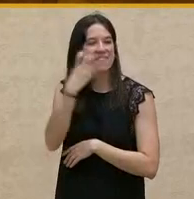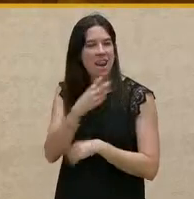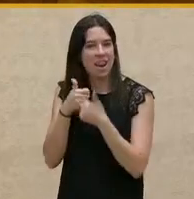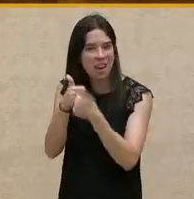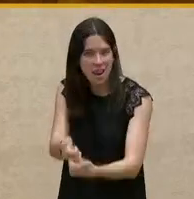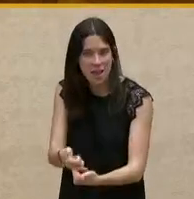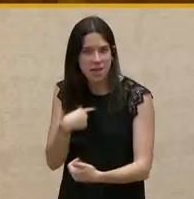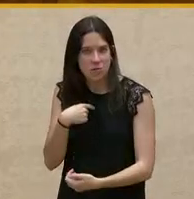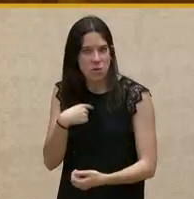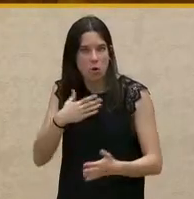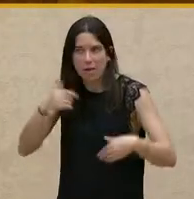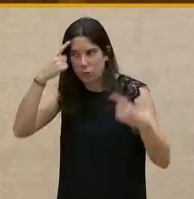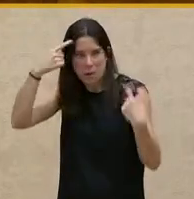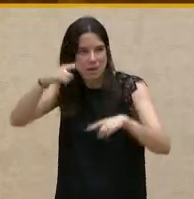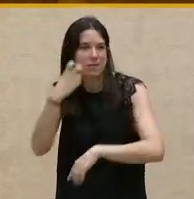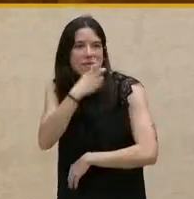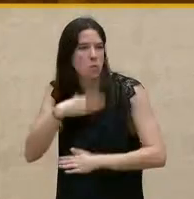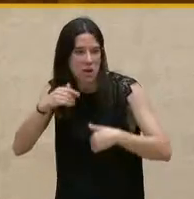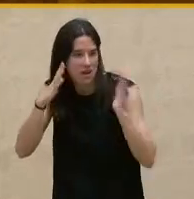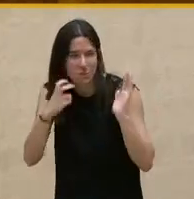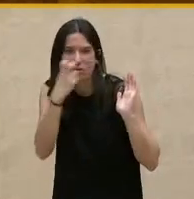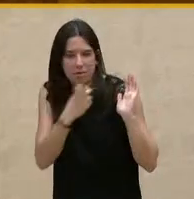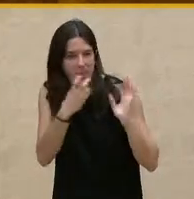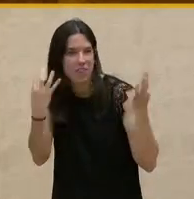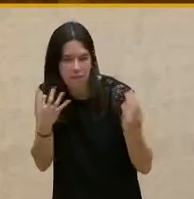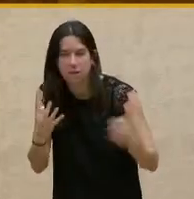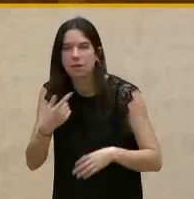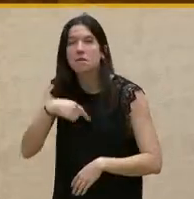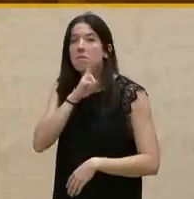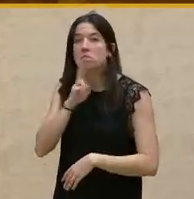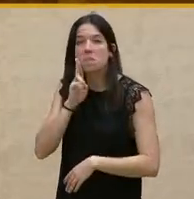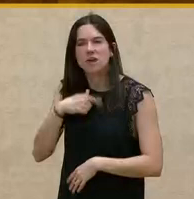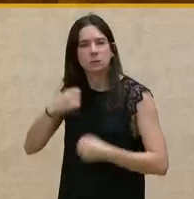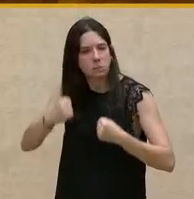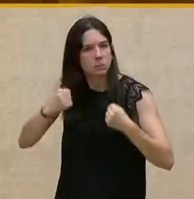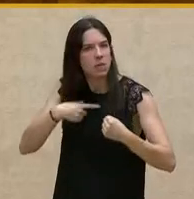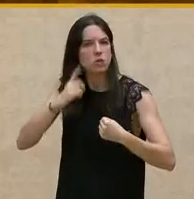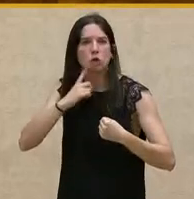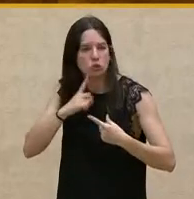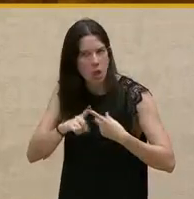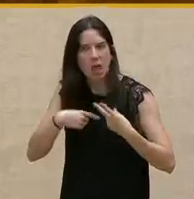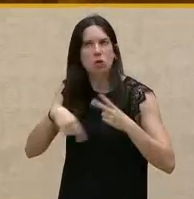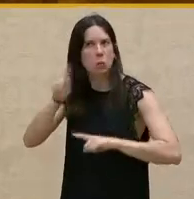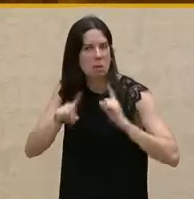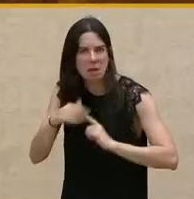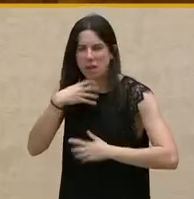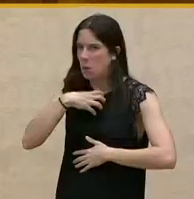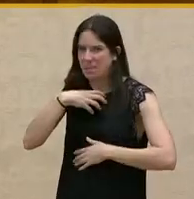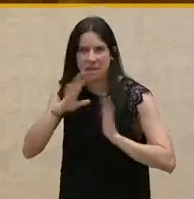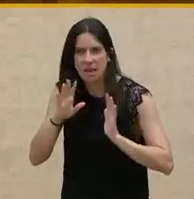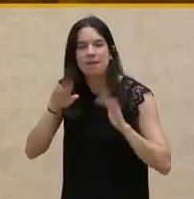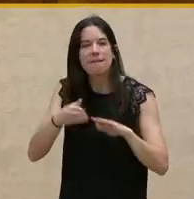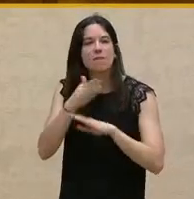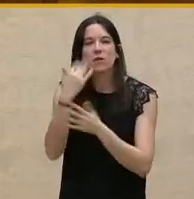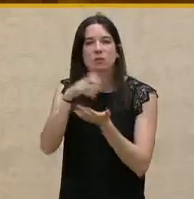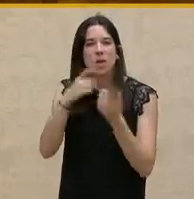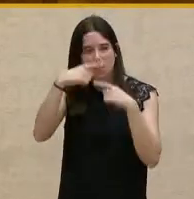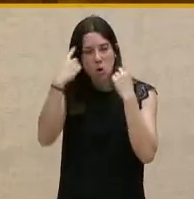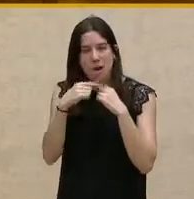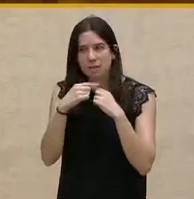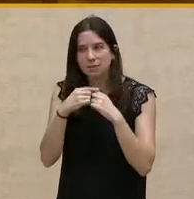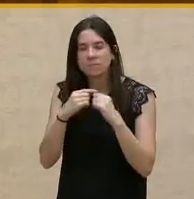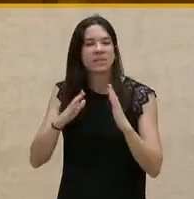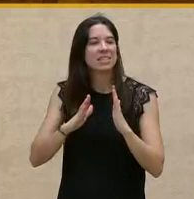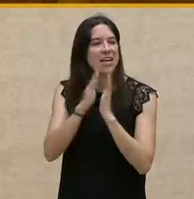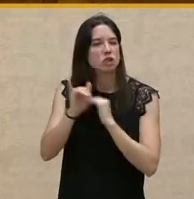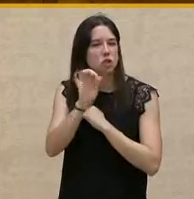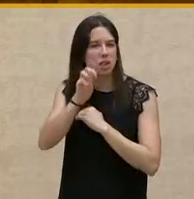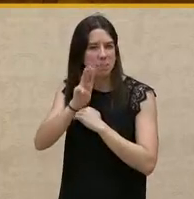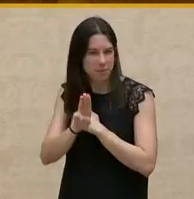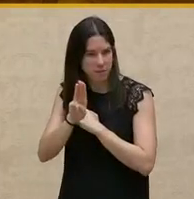podía. Mi madre seguía tozuda, que no podía ser, entonces fui a una escuela de monjas, San José,